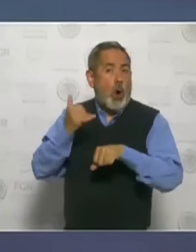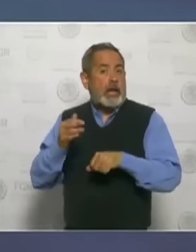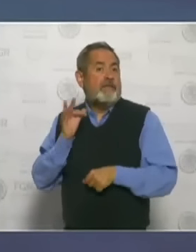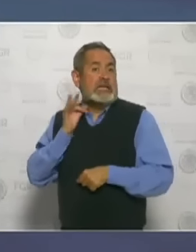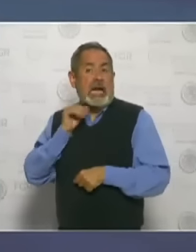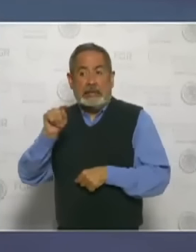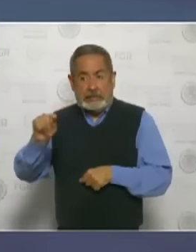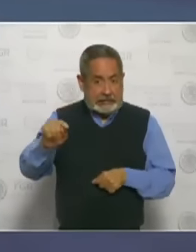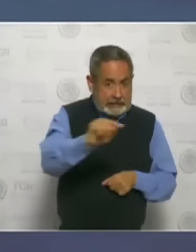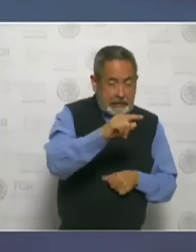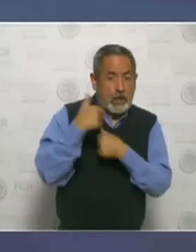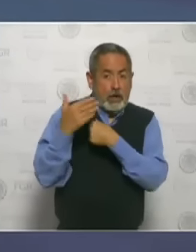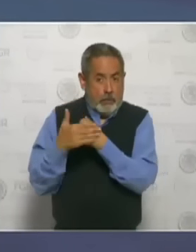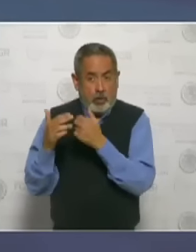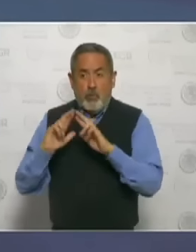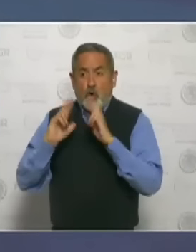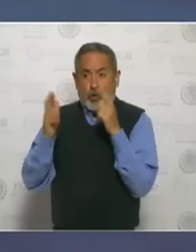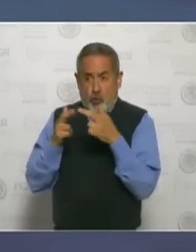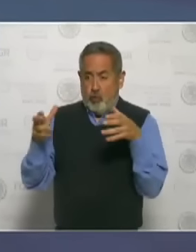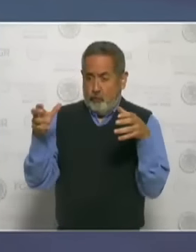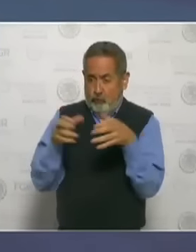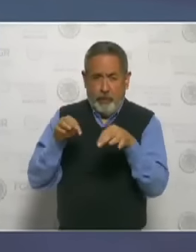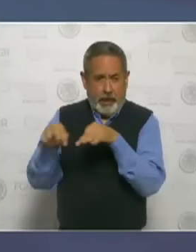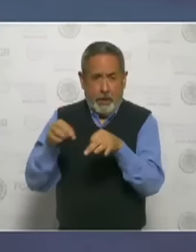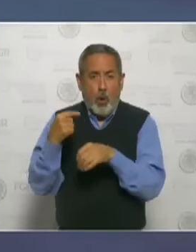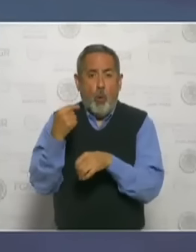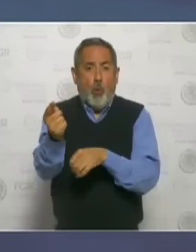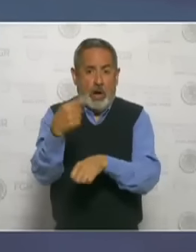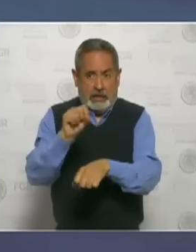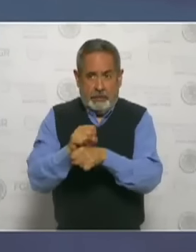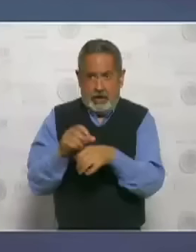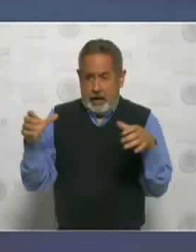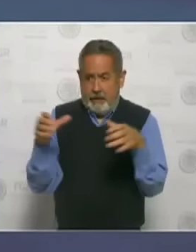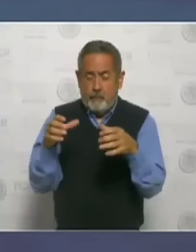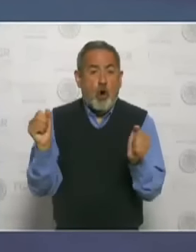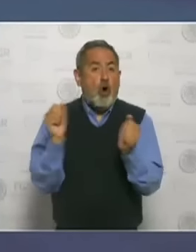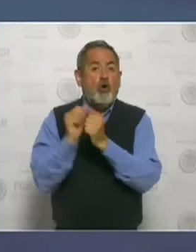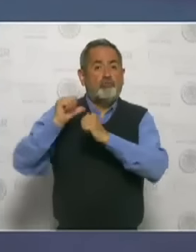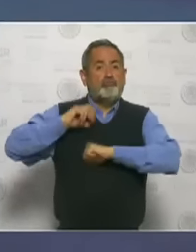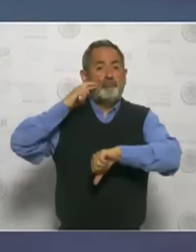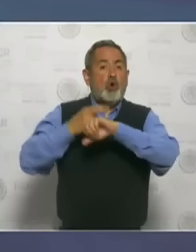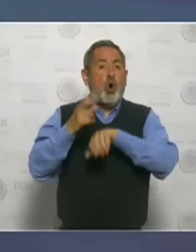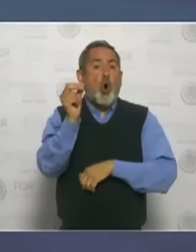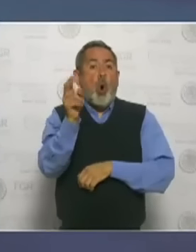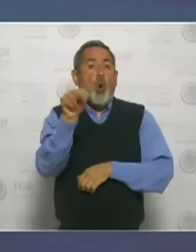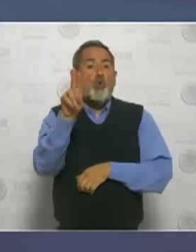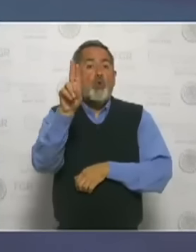tendremos una reunión de trabajo la próxima semana con el Alto Comisionado de las Naciones Unidas